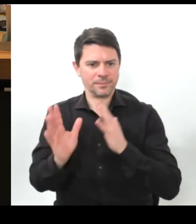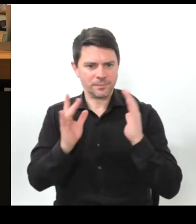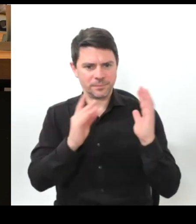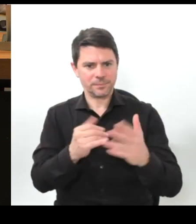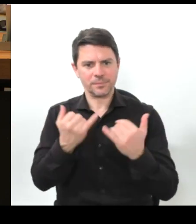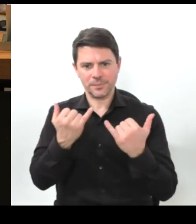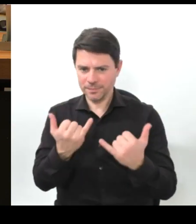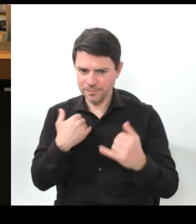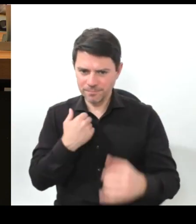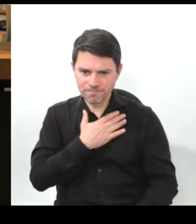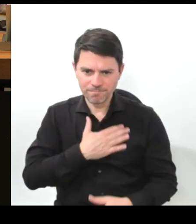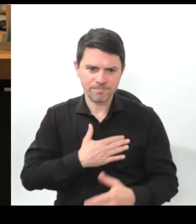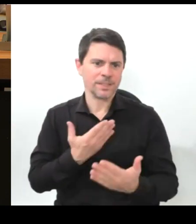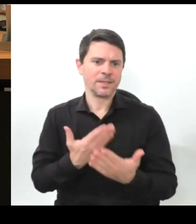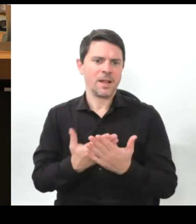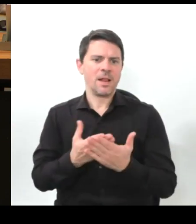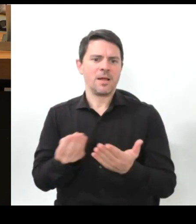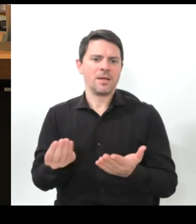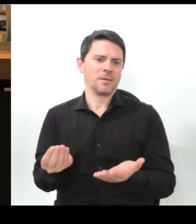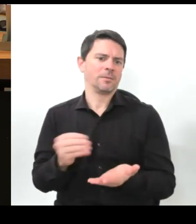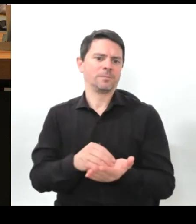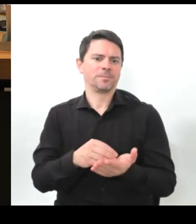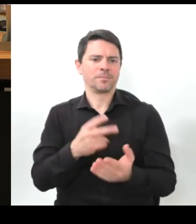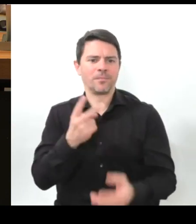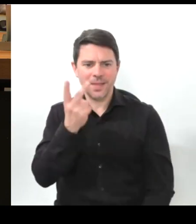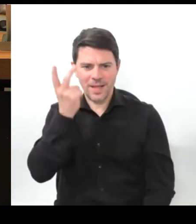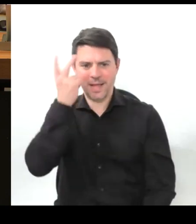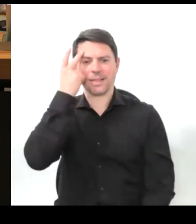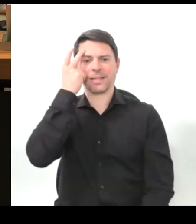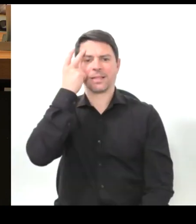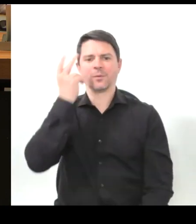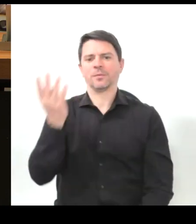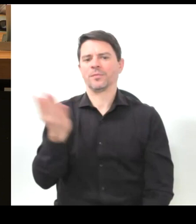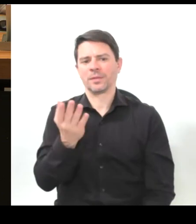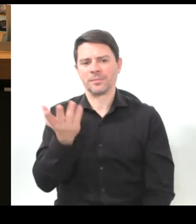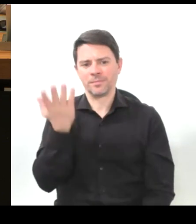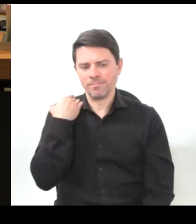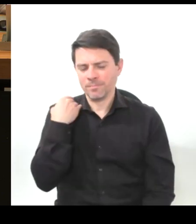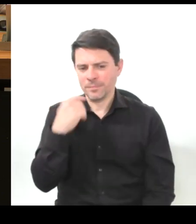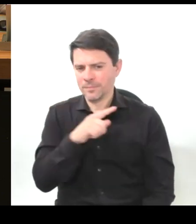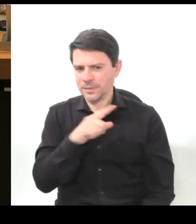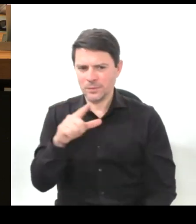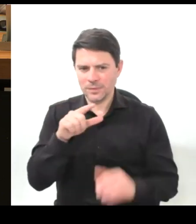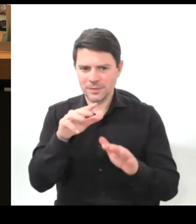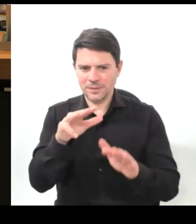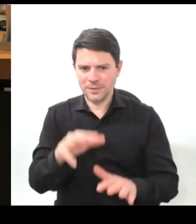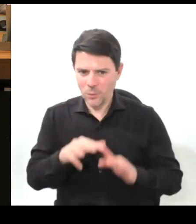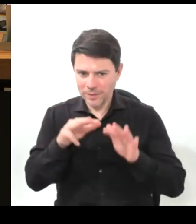Geändert hat sich nichts. Dann wurden sie 2021 wieder gewählt und haben sich gedacht, wir trennen